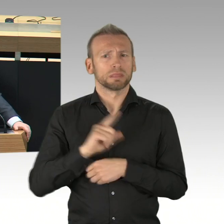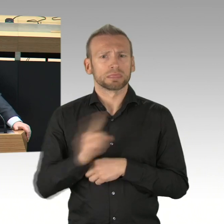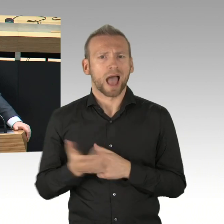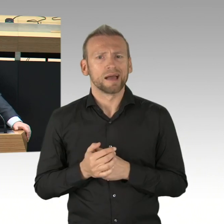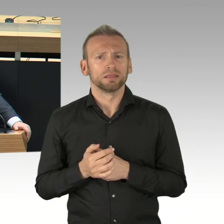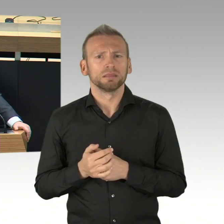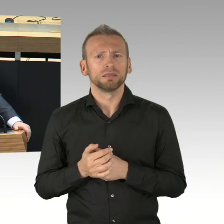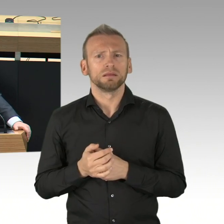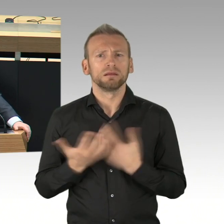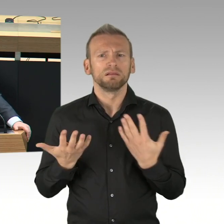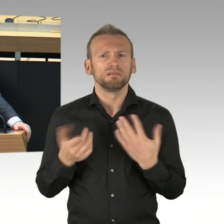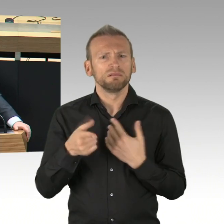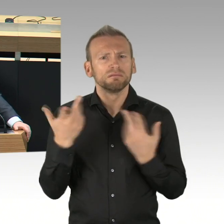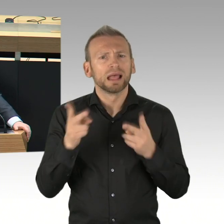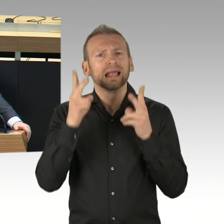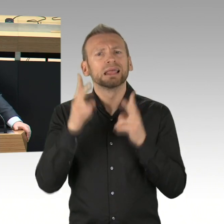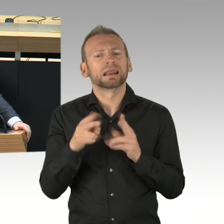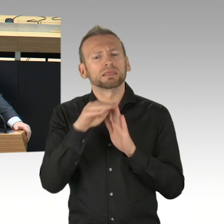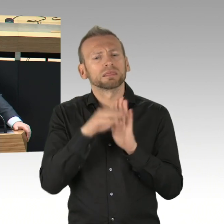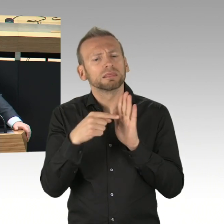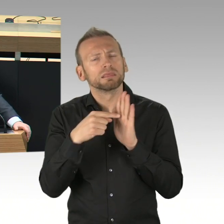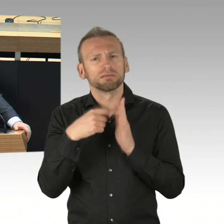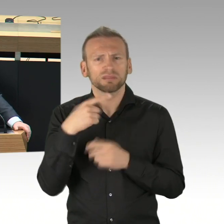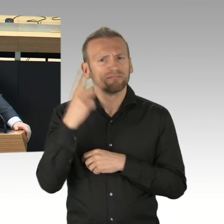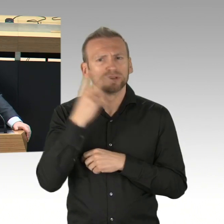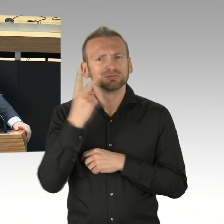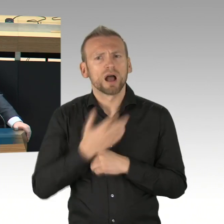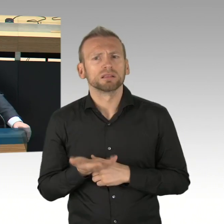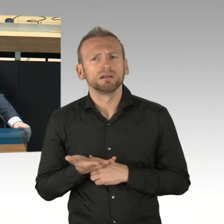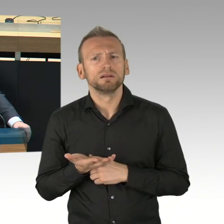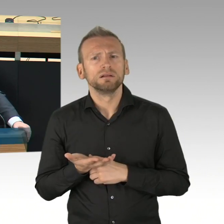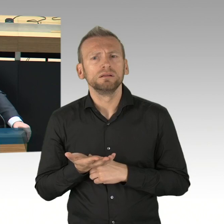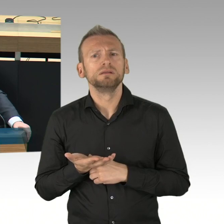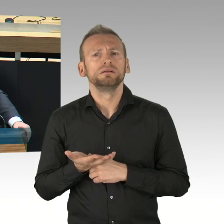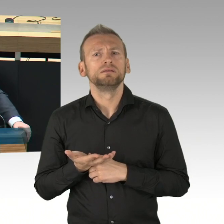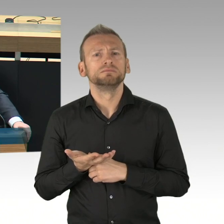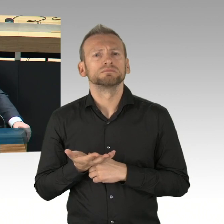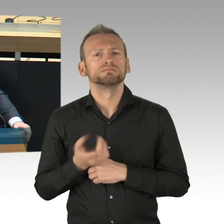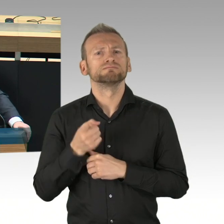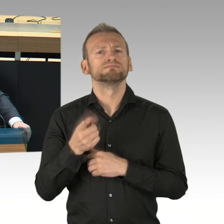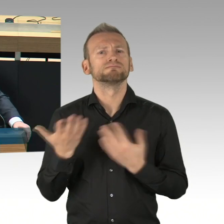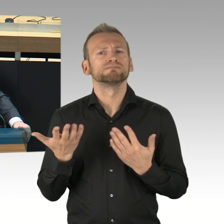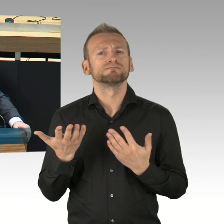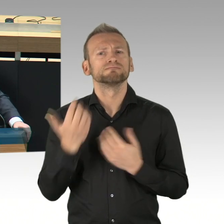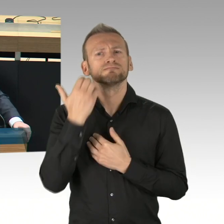muss jetzt der Mieter aktiv werden und aktiv die Miete kürzen. Das heißt aber nicht, er kann einfach die Miete kürzen und dann mal gucken, was er mit dem Geld macht,